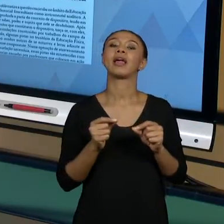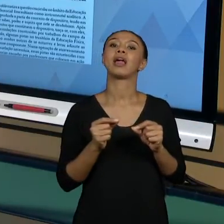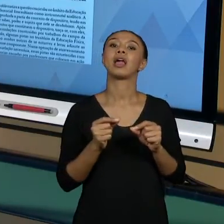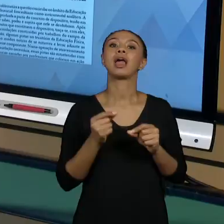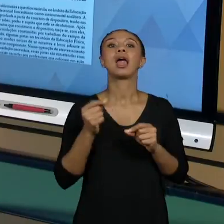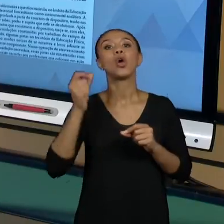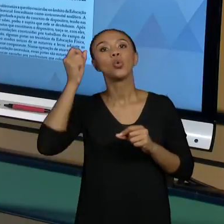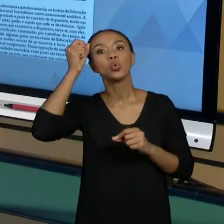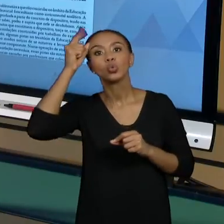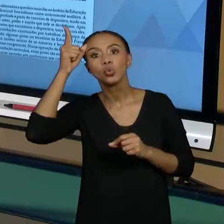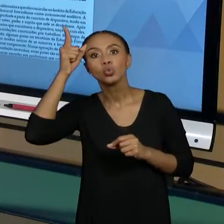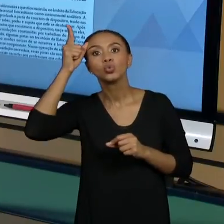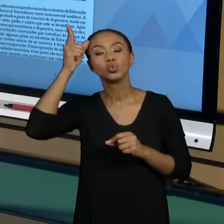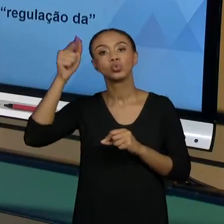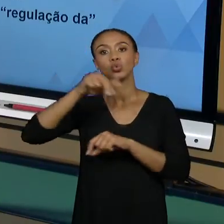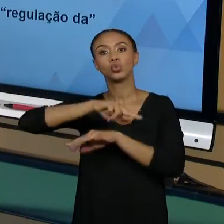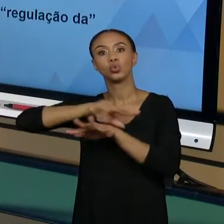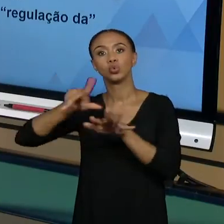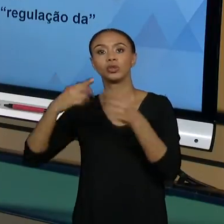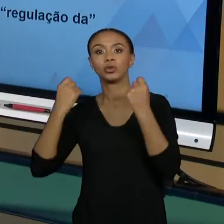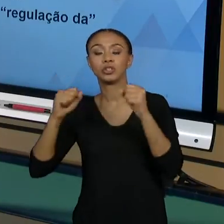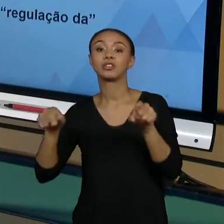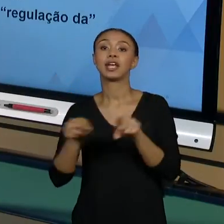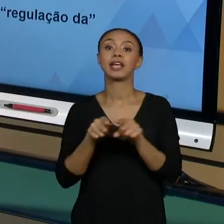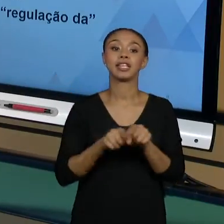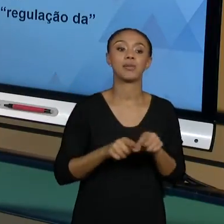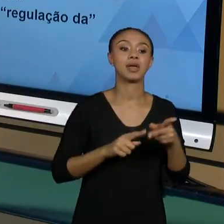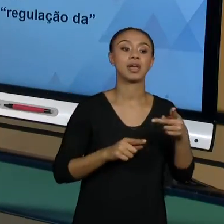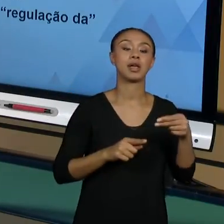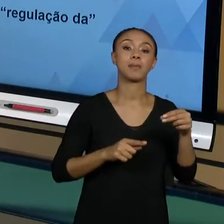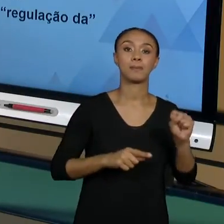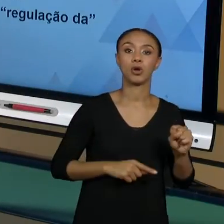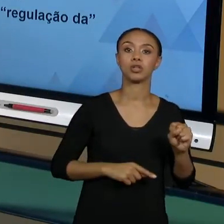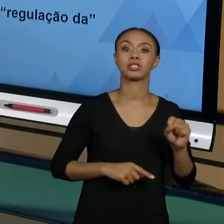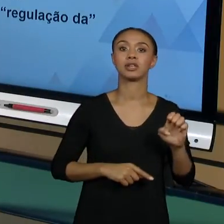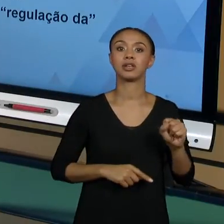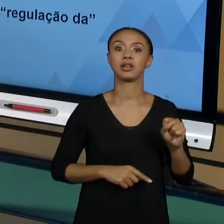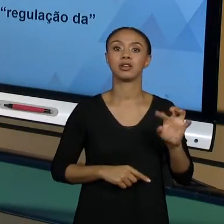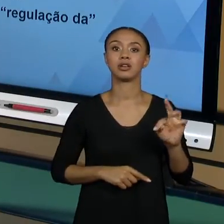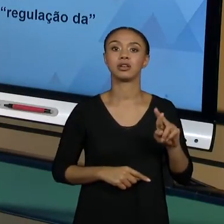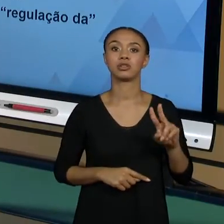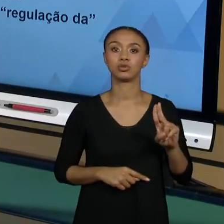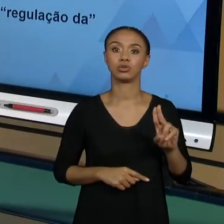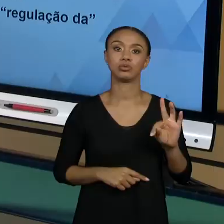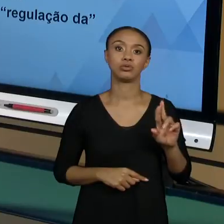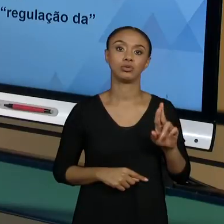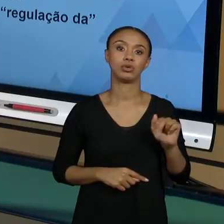ESTRUTURALISMO. BOM, CAMINHANDO, OS ESTUDOS